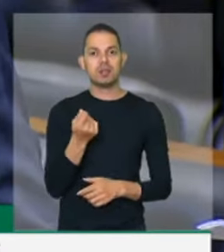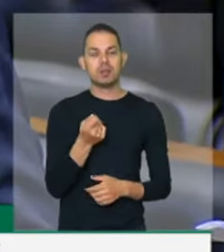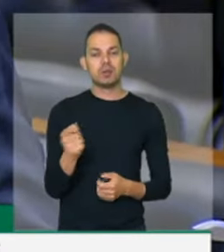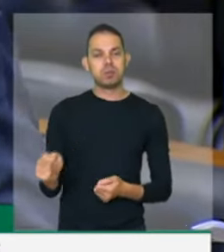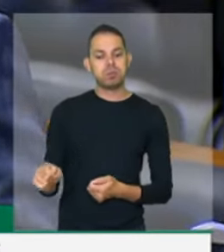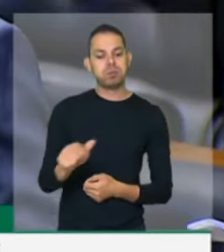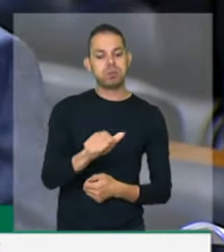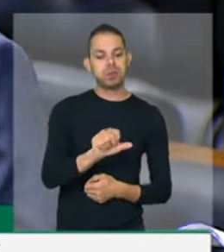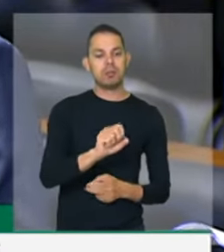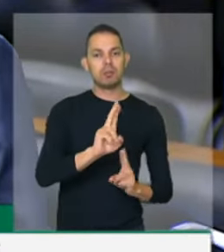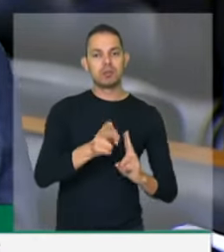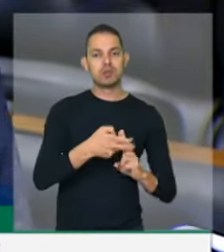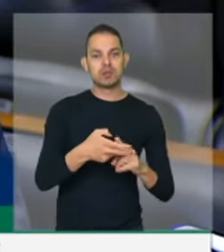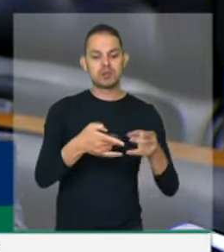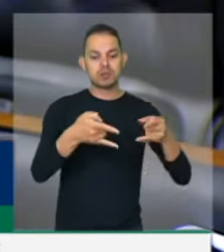SENHORES, SENHORAS DEPUTADOS,